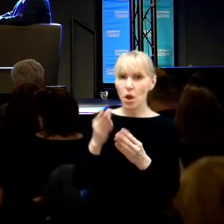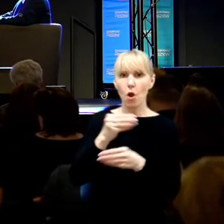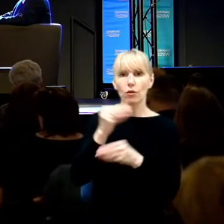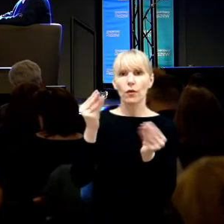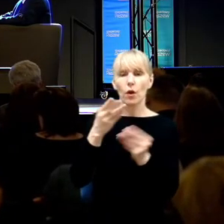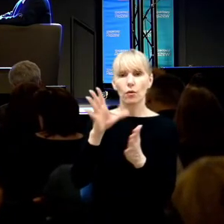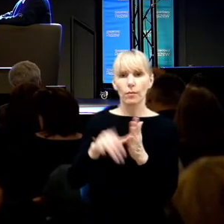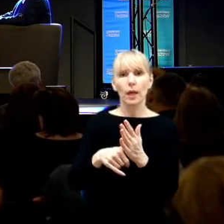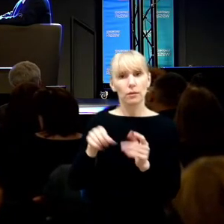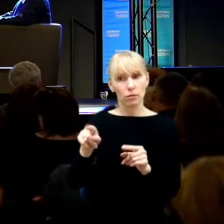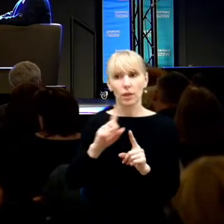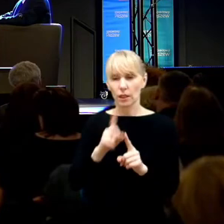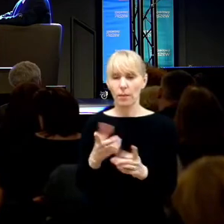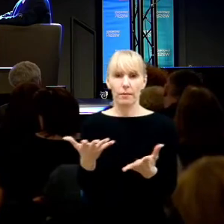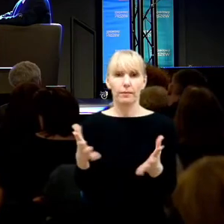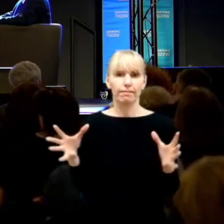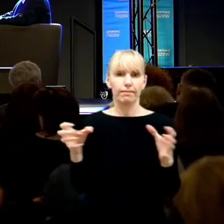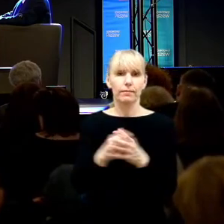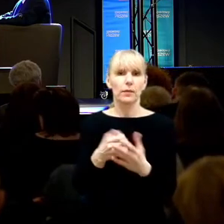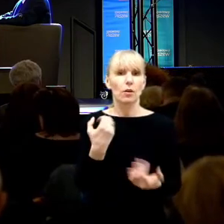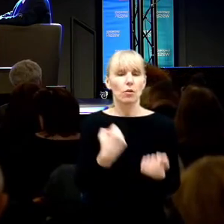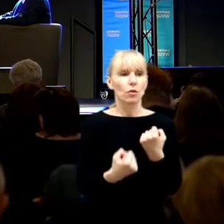Poza tym trudno nie skorzystać z 80% dotacji.